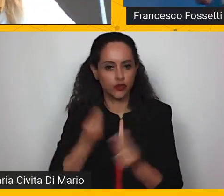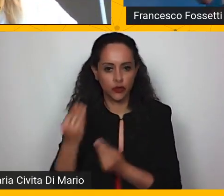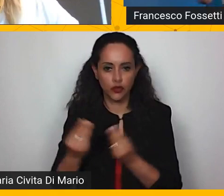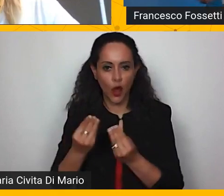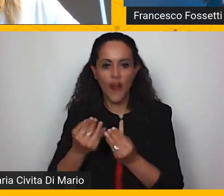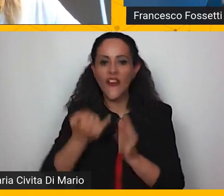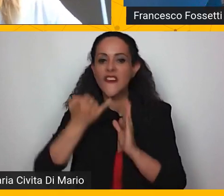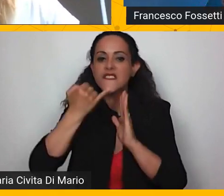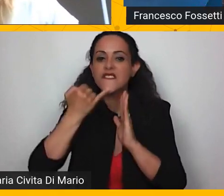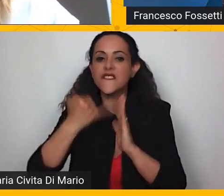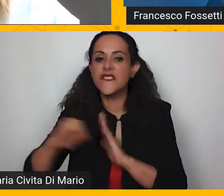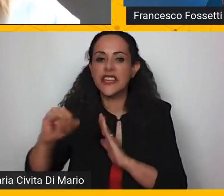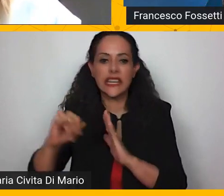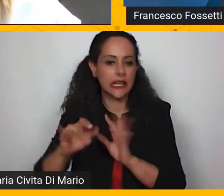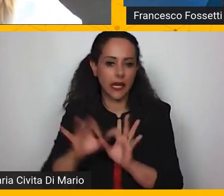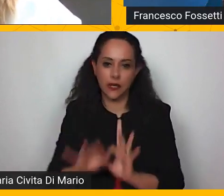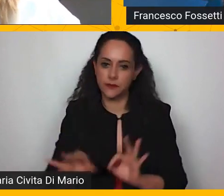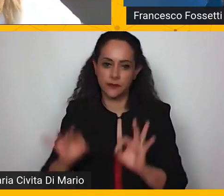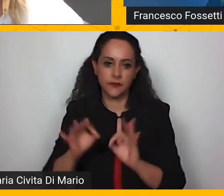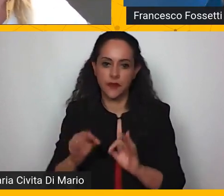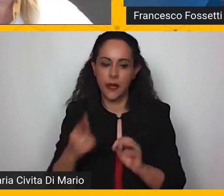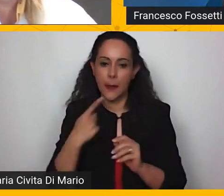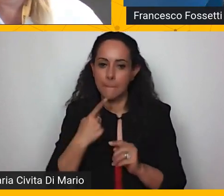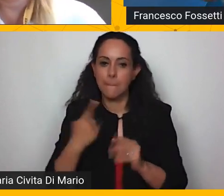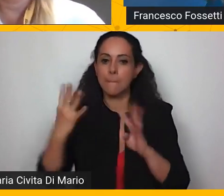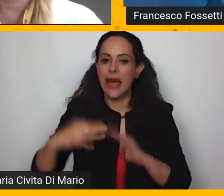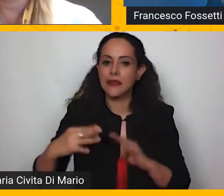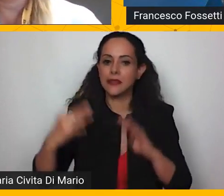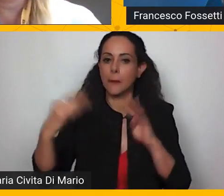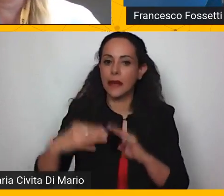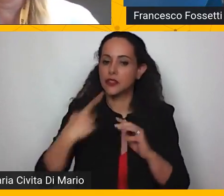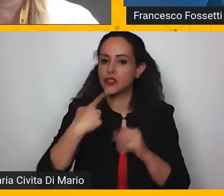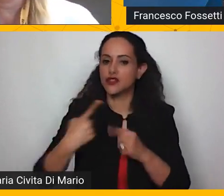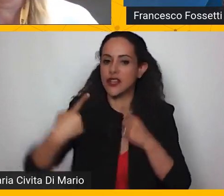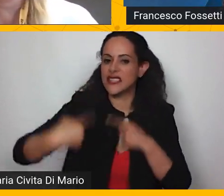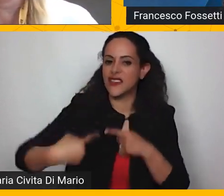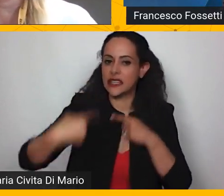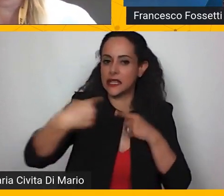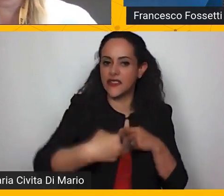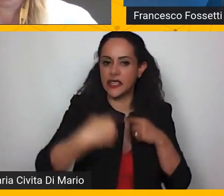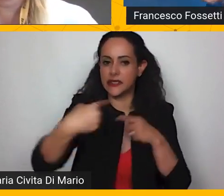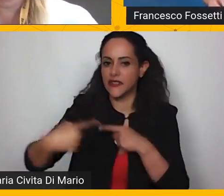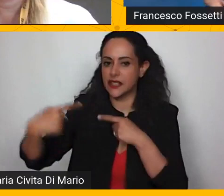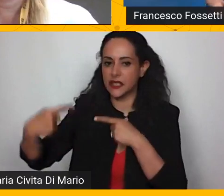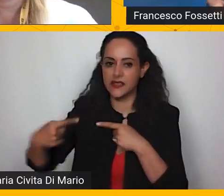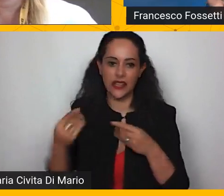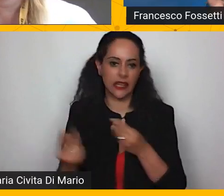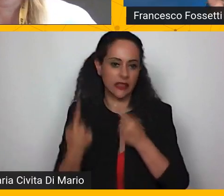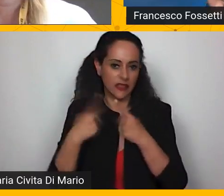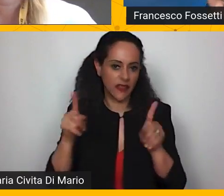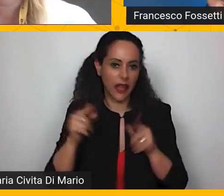insomma senza una fine sostanzialmente perché ogni partita è una sfida diversa si